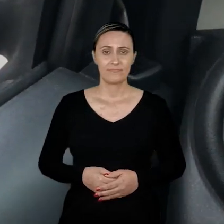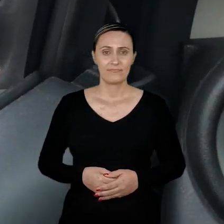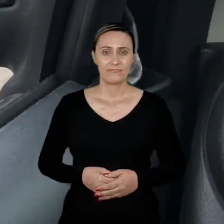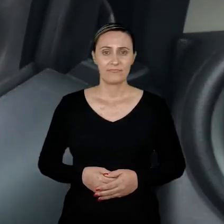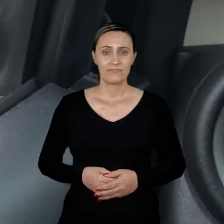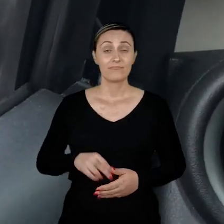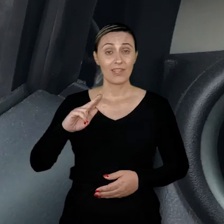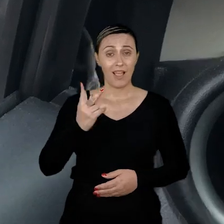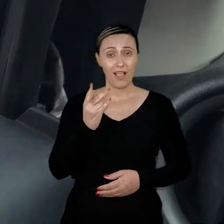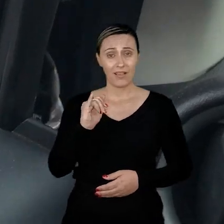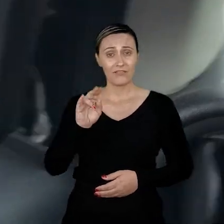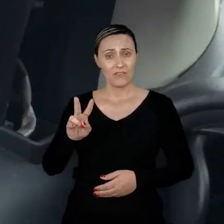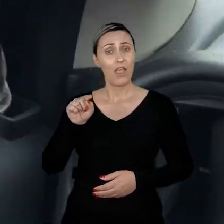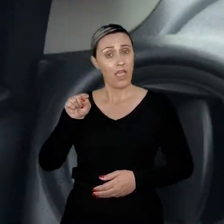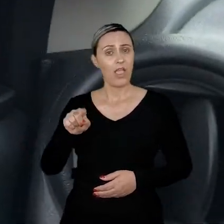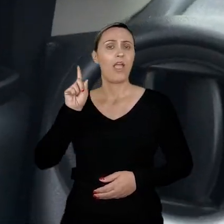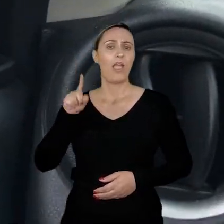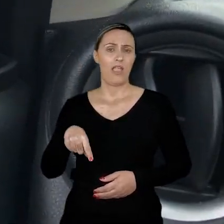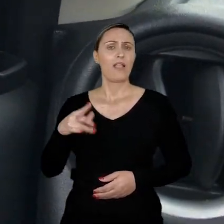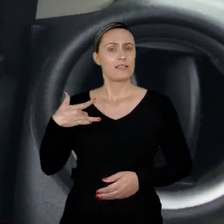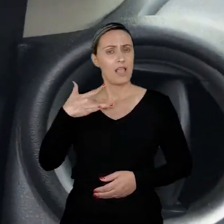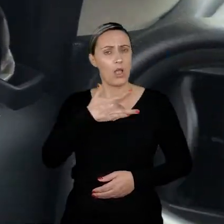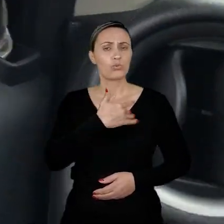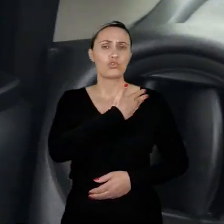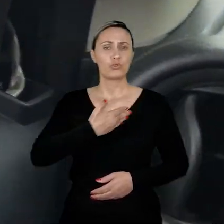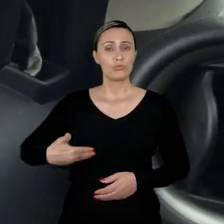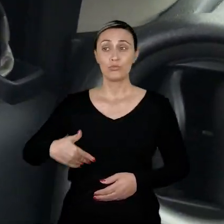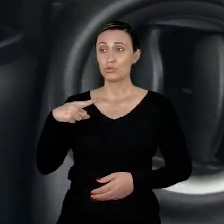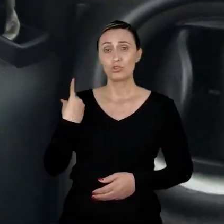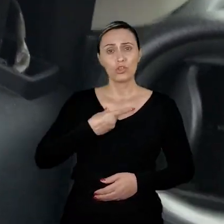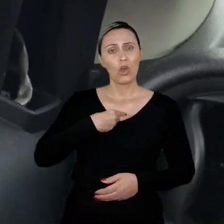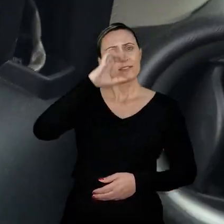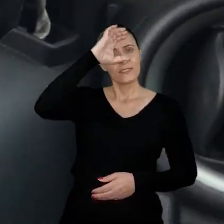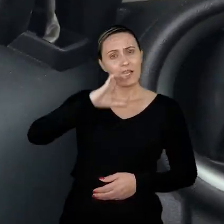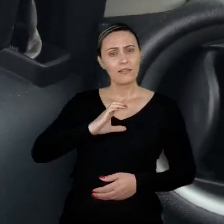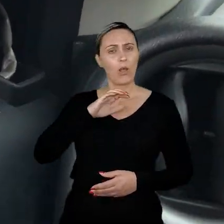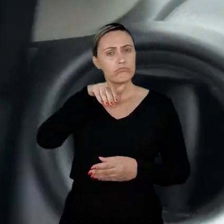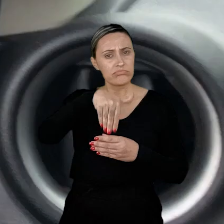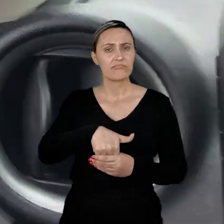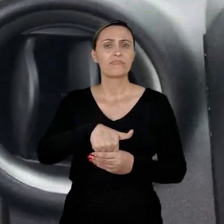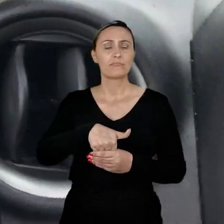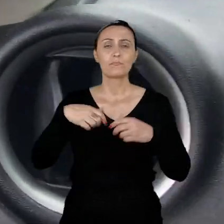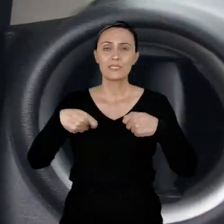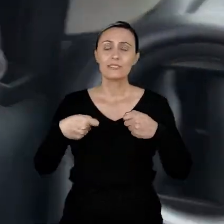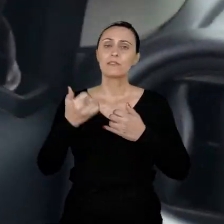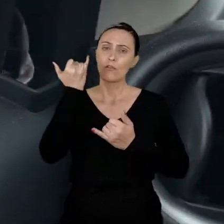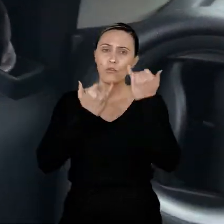O HIV é uma questão de saúde pública e nós, como cidadãos e eleitores, precisamos buscar e receber essas informações